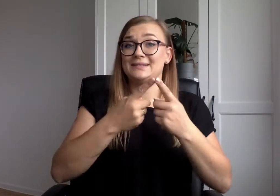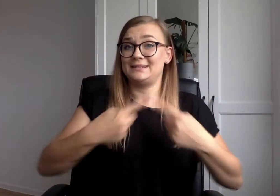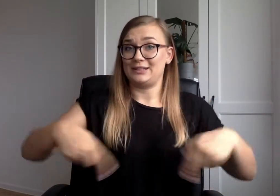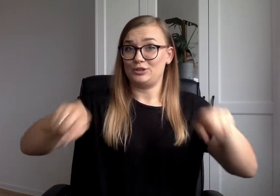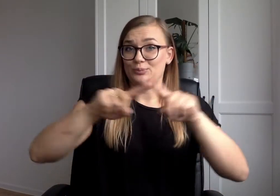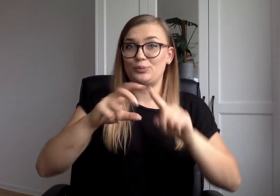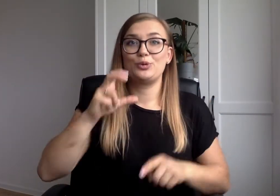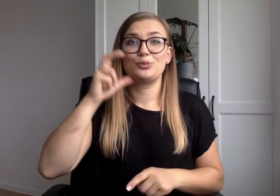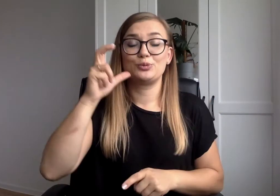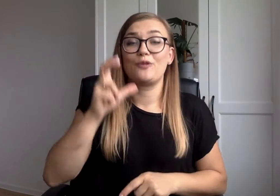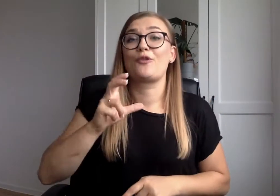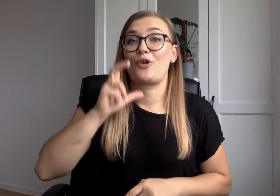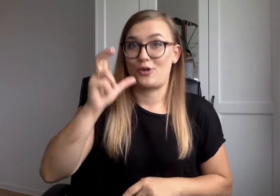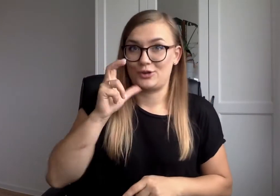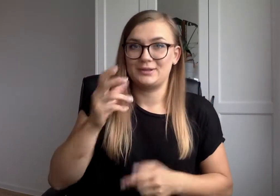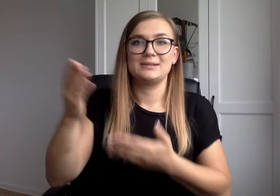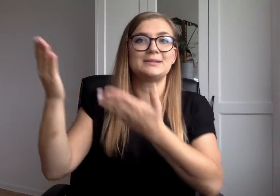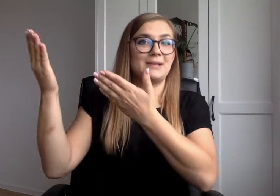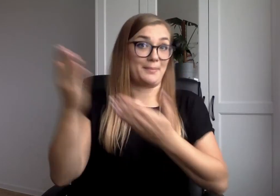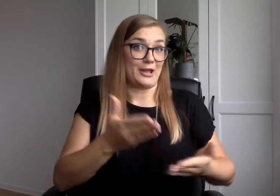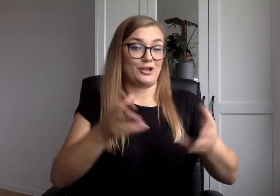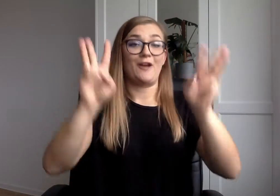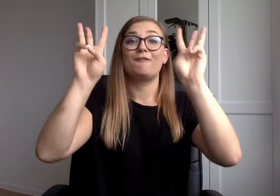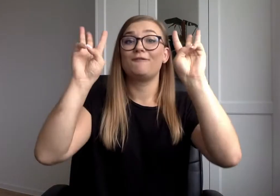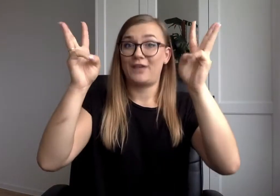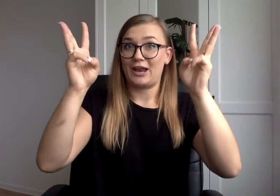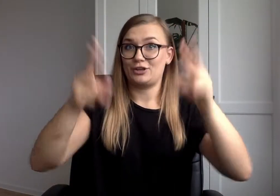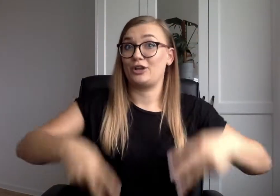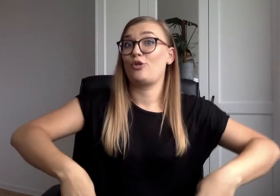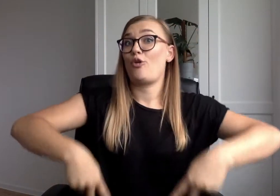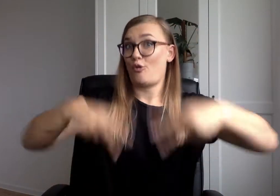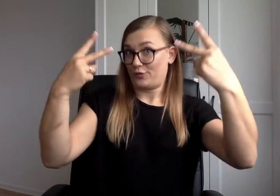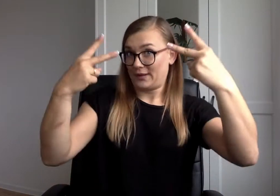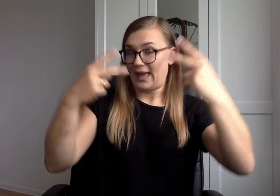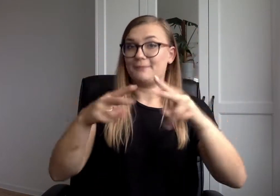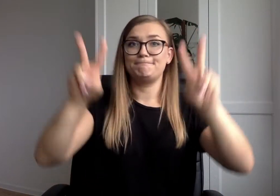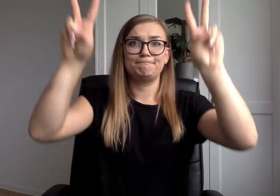Zespół Różowy Orzech zaprasza na warsztaty on-line: